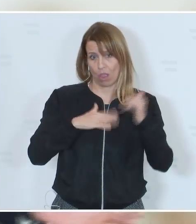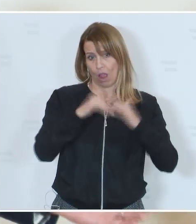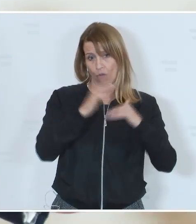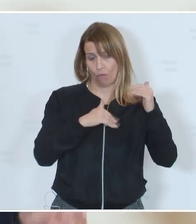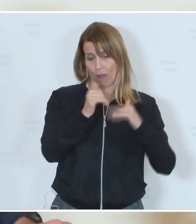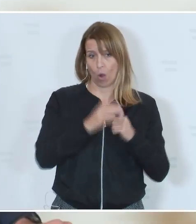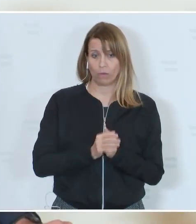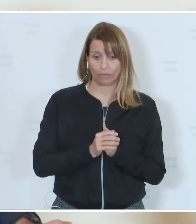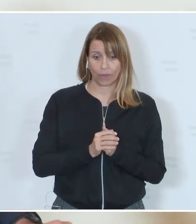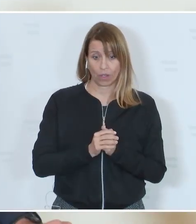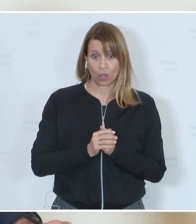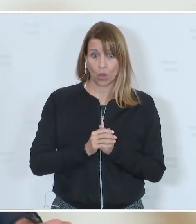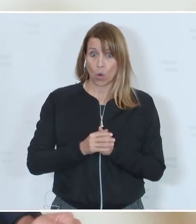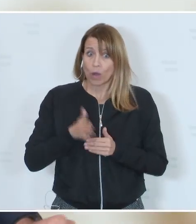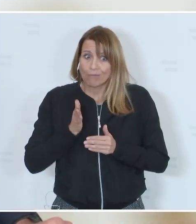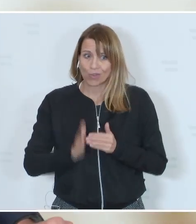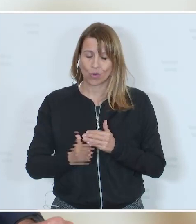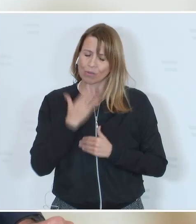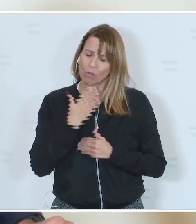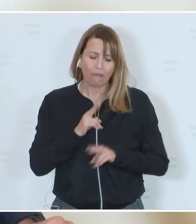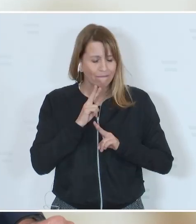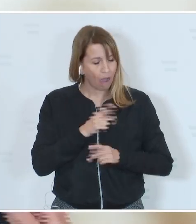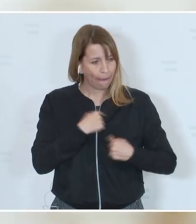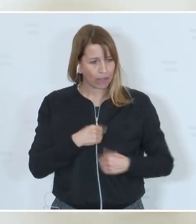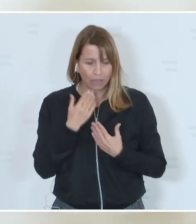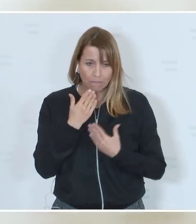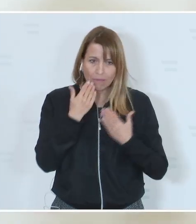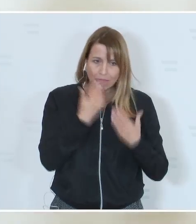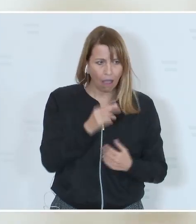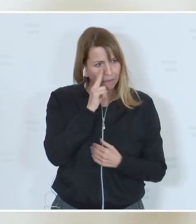möchte ich mich sehr herzlich bei Dir, lieber Karl, für deine Gastfreundschaft bedanken,